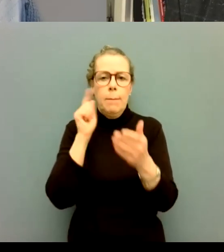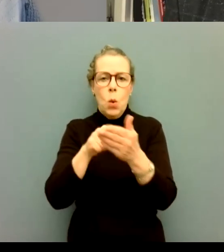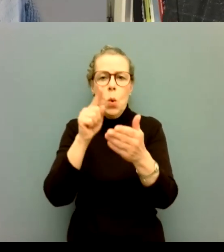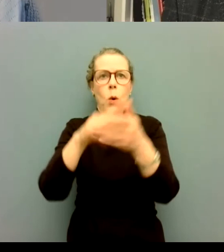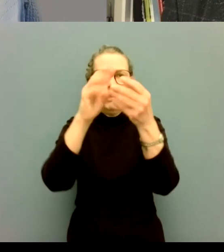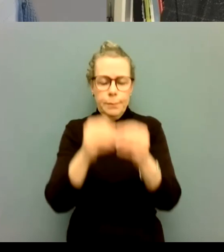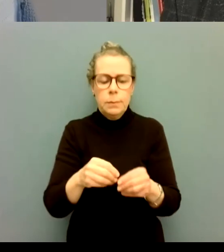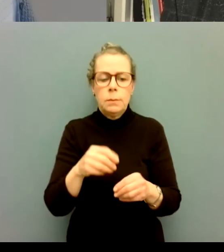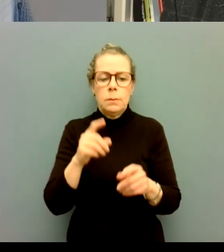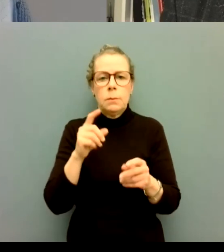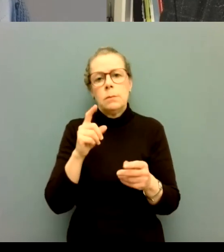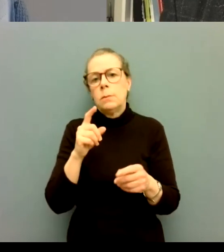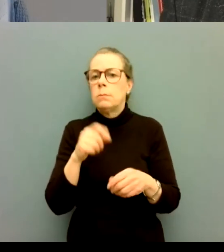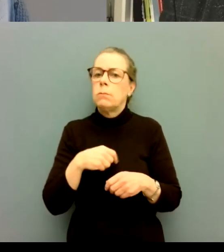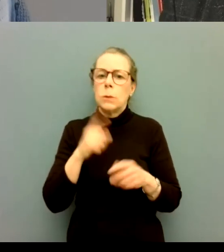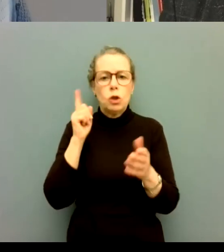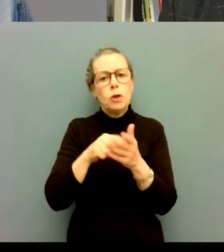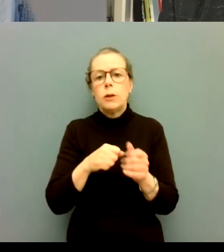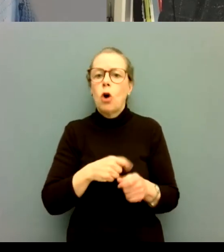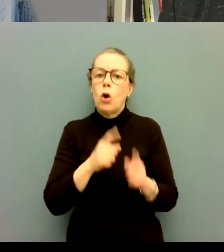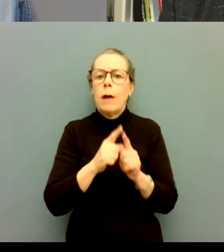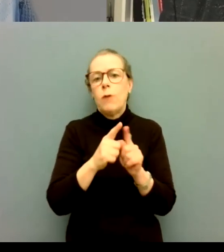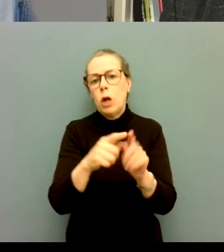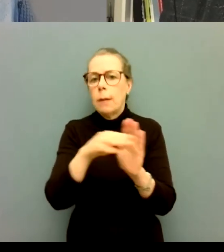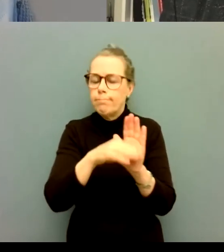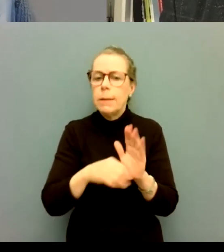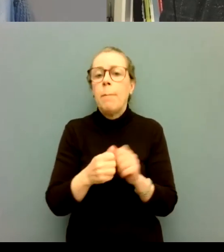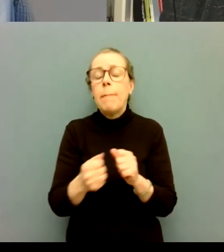satt upp mål man inte kunnat efterfölja.